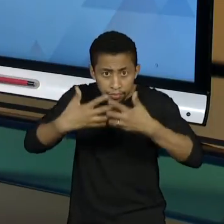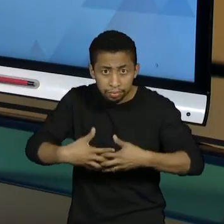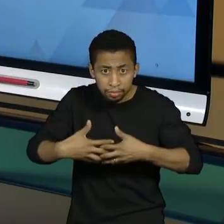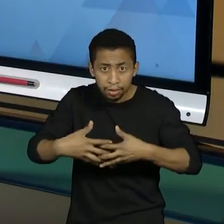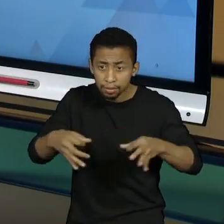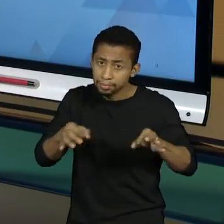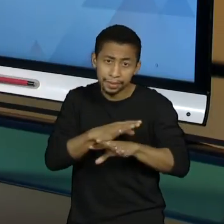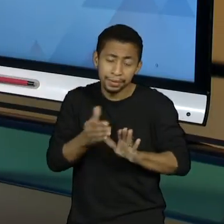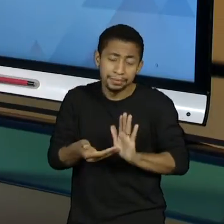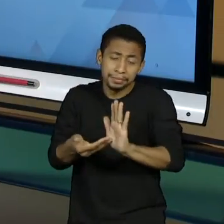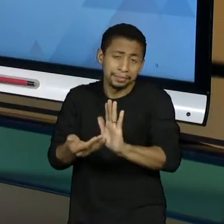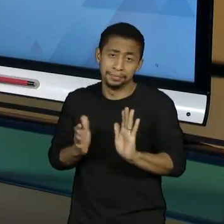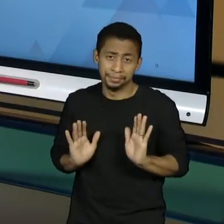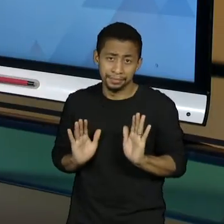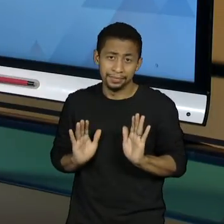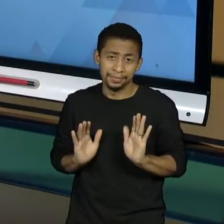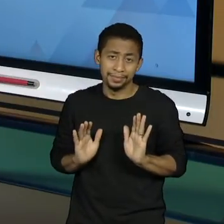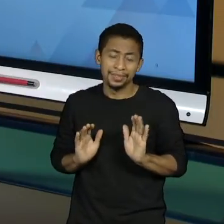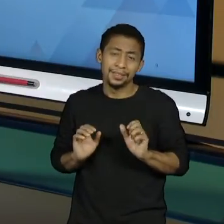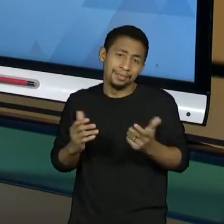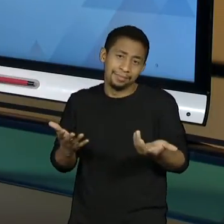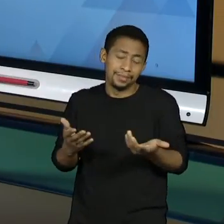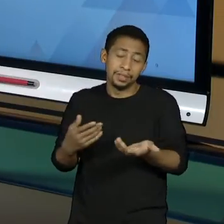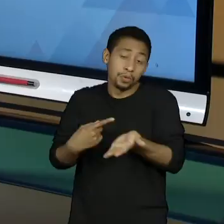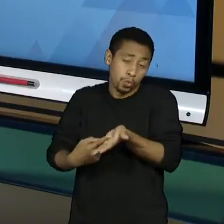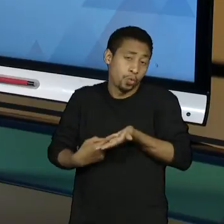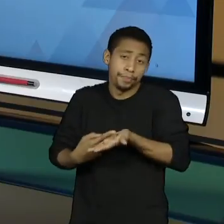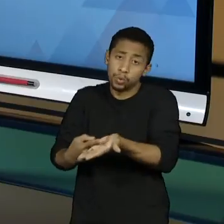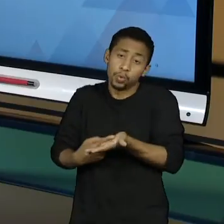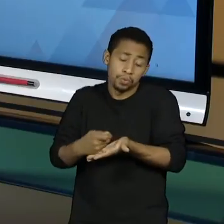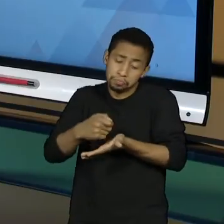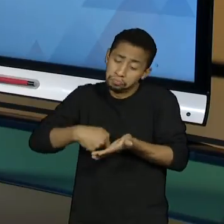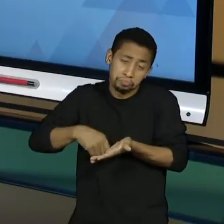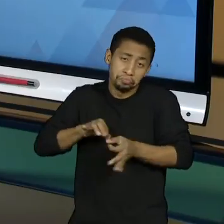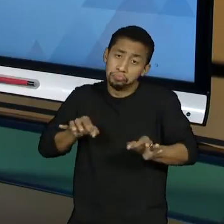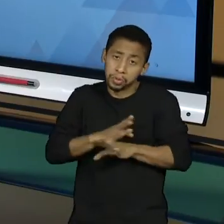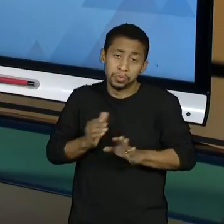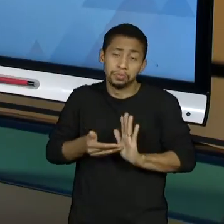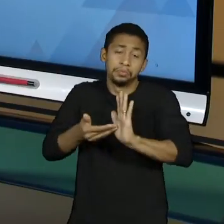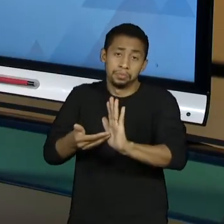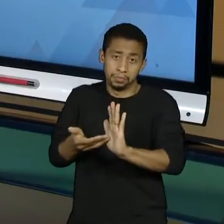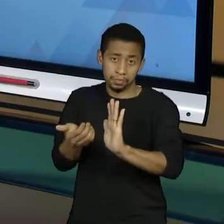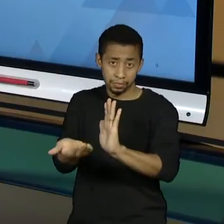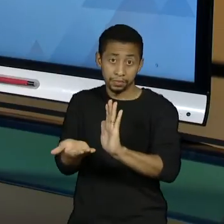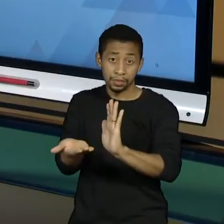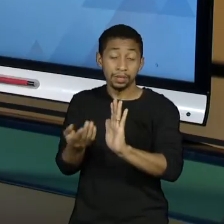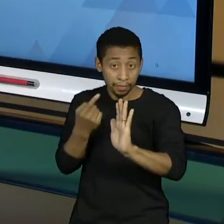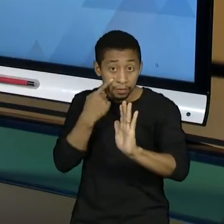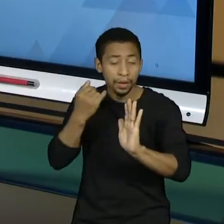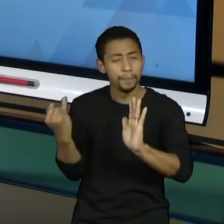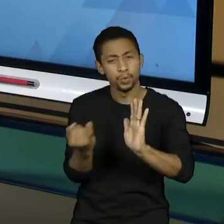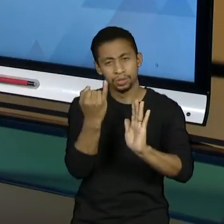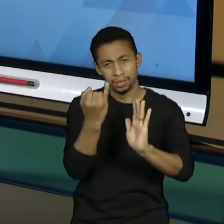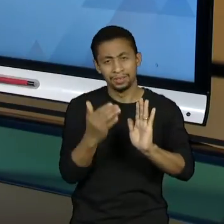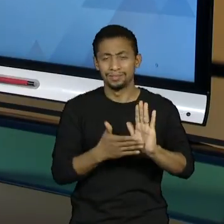MAIS ABRANGENTE, PODIA SER ISSO...? MAS VOCÊS DEFINIRAM QUE IA SER DESSA FORMA. ENTÃO VEJAM A IMPORTÂNCIA DO PROTÓTIPO, VEJAM A IMPORTÂNCIA DO